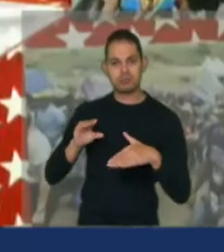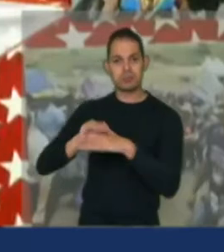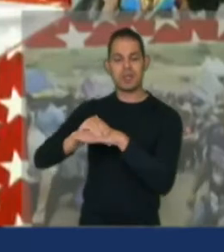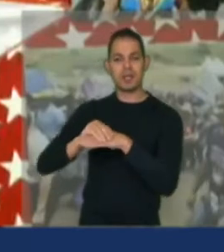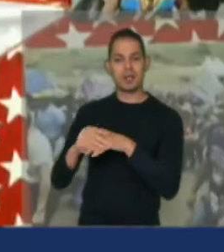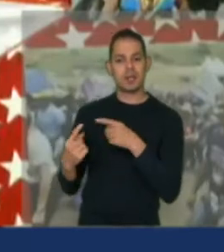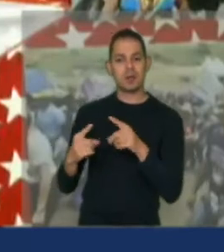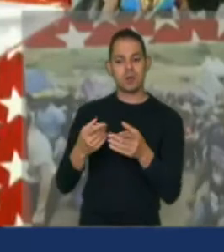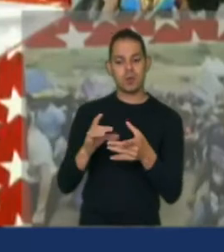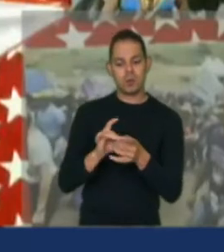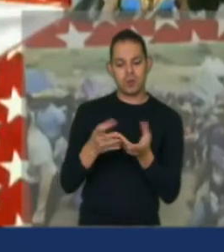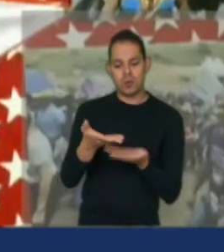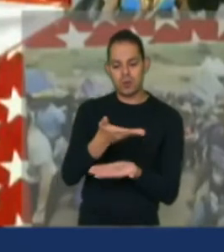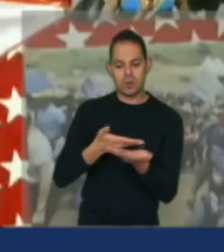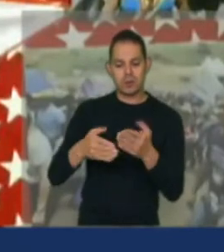ATAQUES É DEMOCRACIA. BOLSONARO TEM QUE SABER QUE